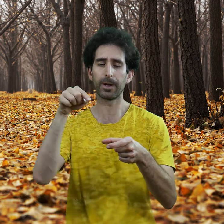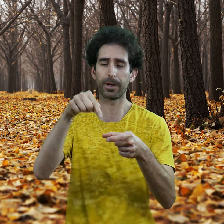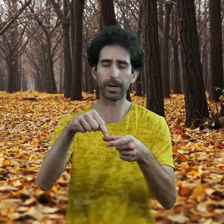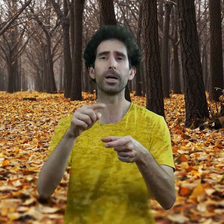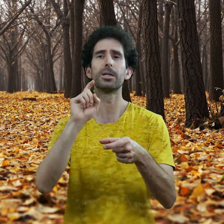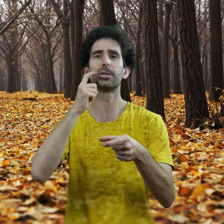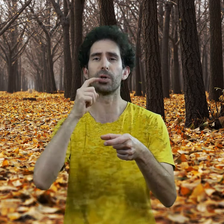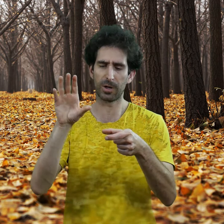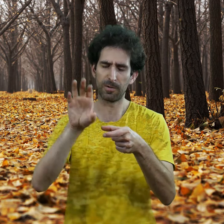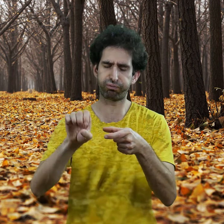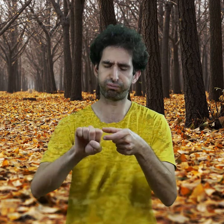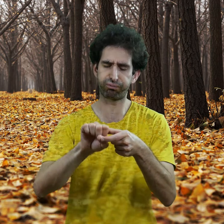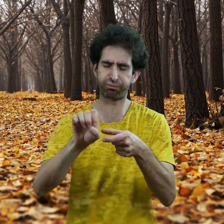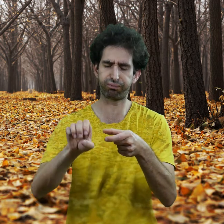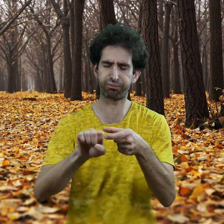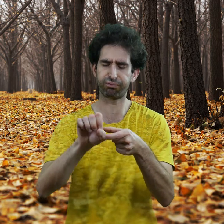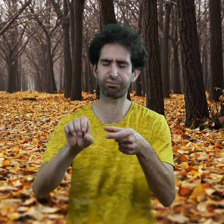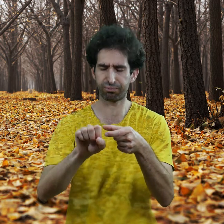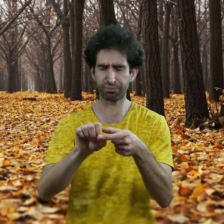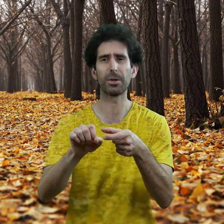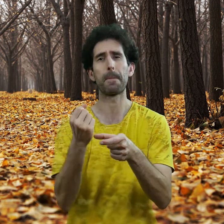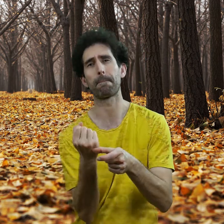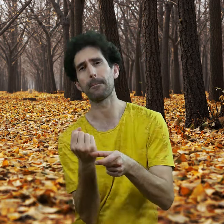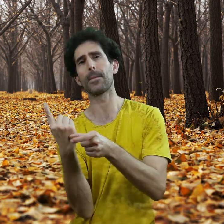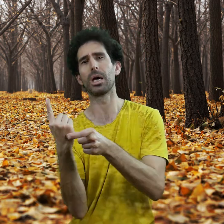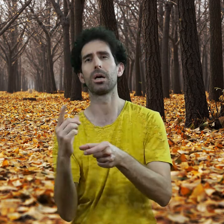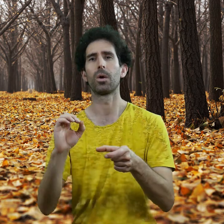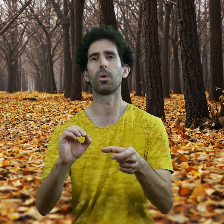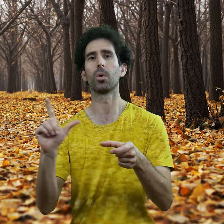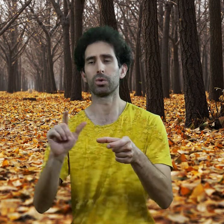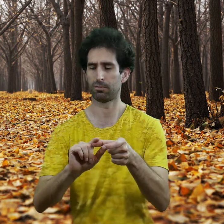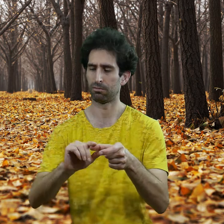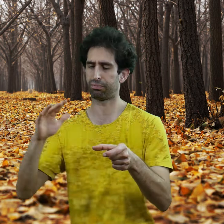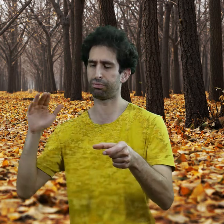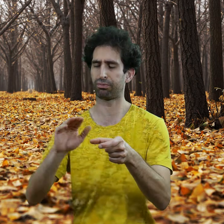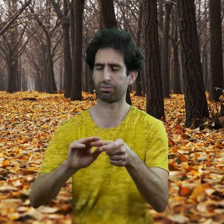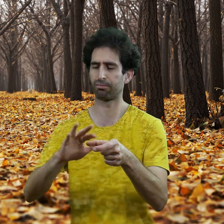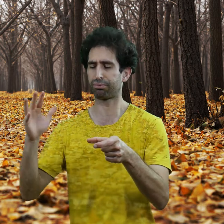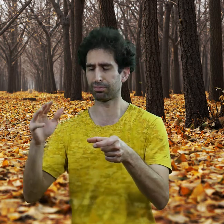Le sucre est produit dans la feuille et la feuille rejette du dioxygène.